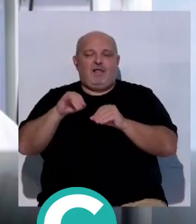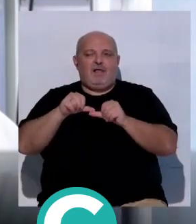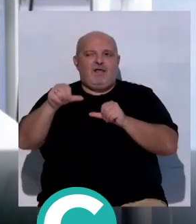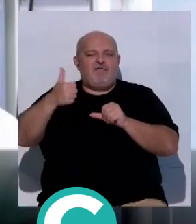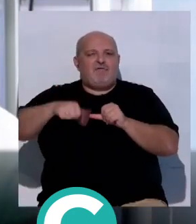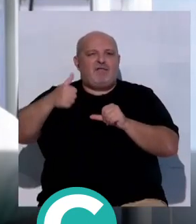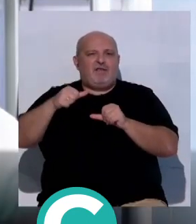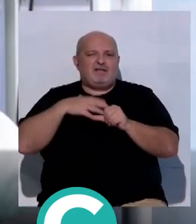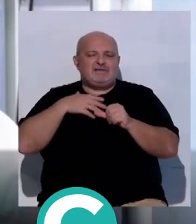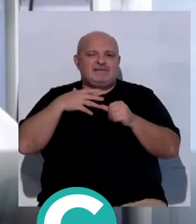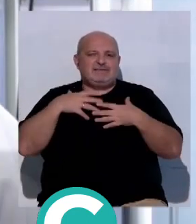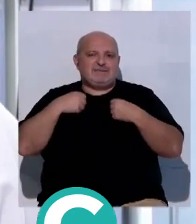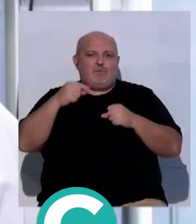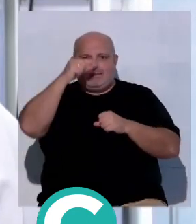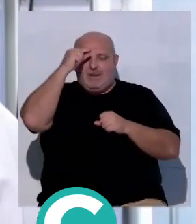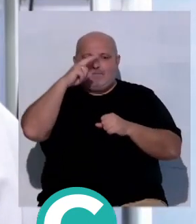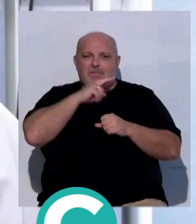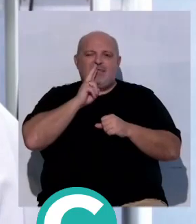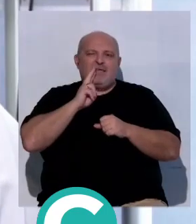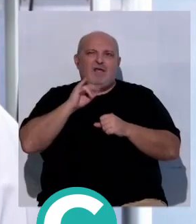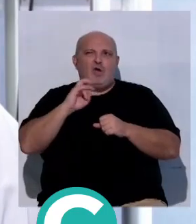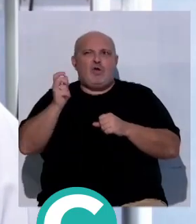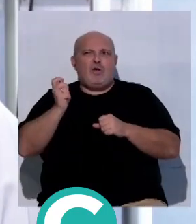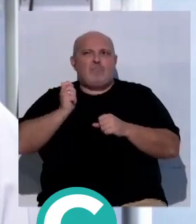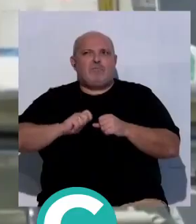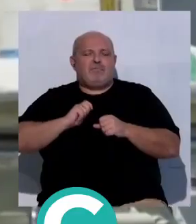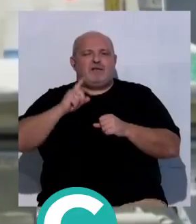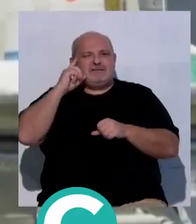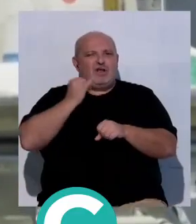de la salud mental de los padres y también contar con profesionales de la psicología que